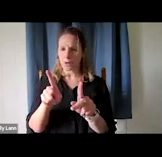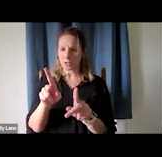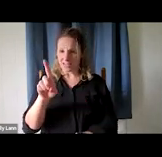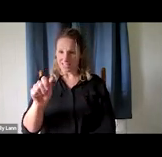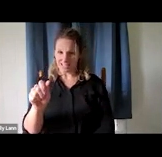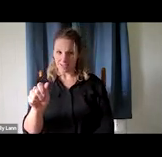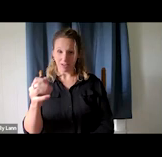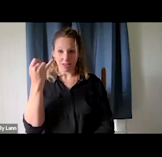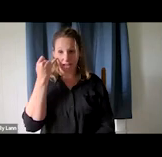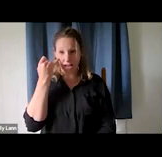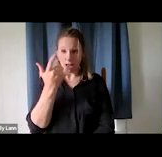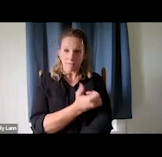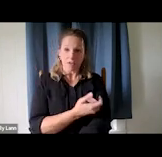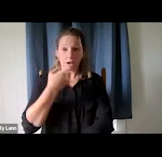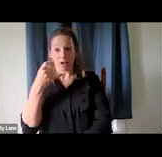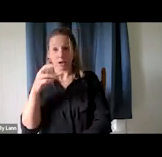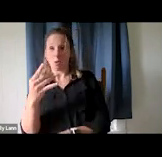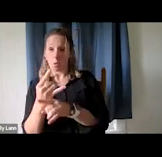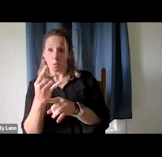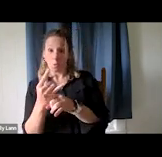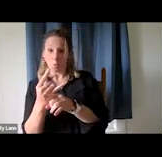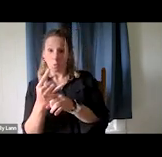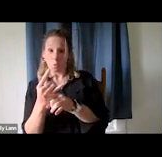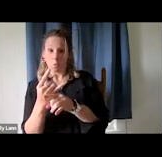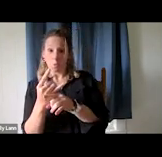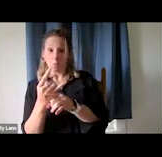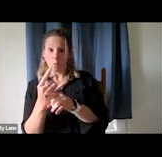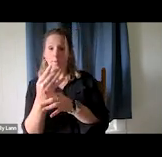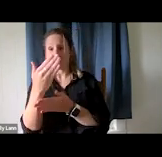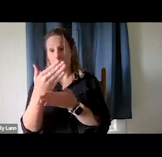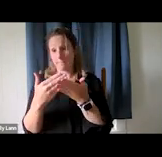si la drogadicción o el alcoholismo son factores materiales que contribuyen